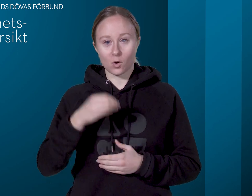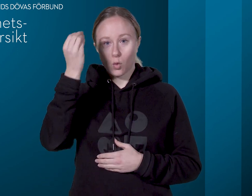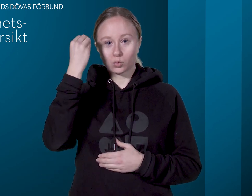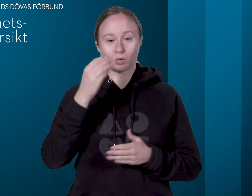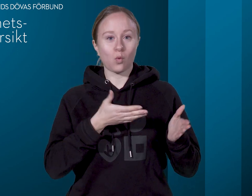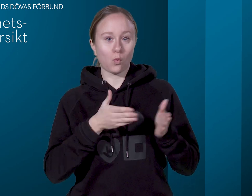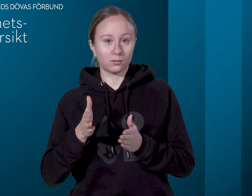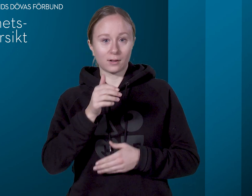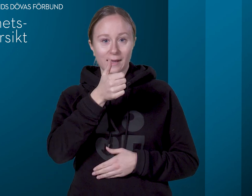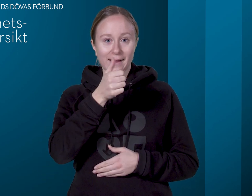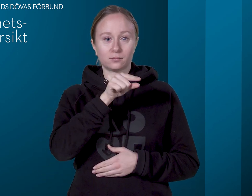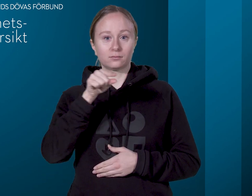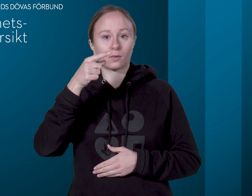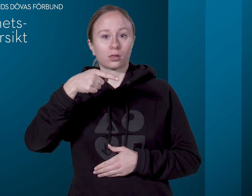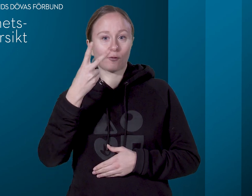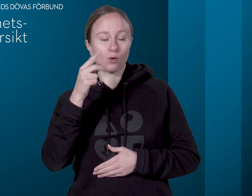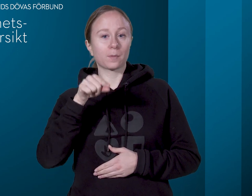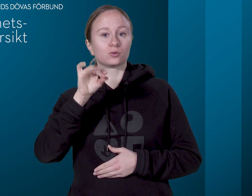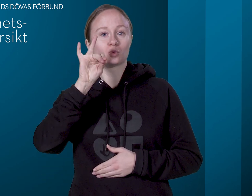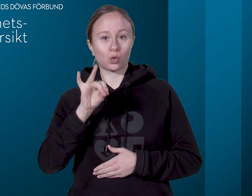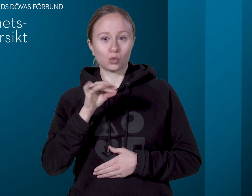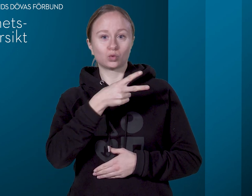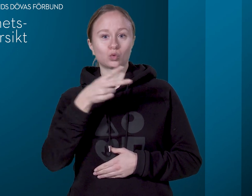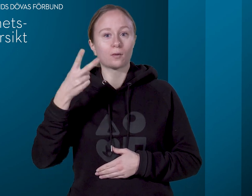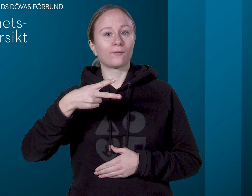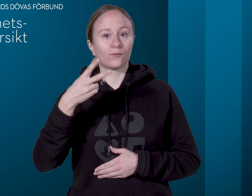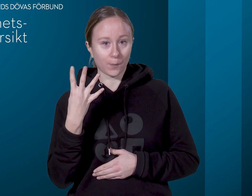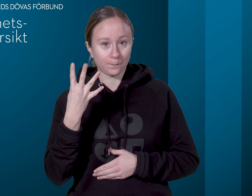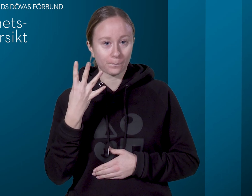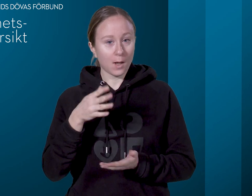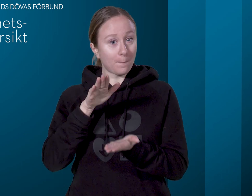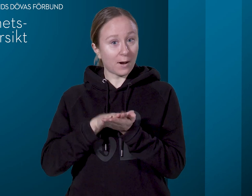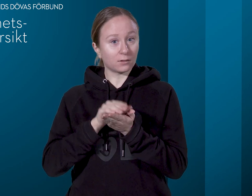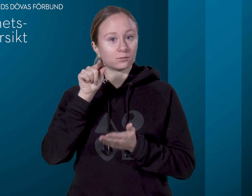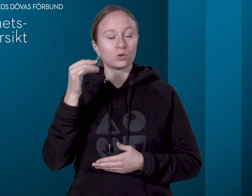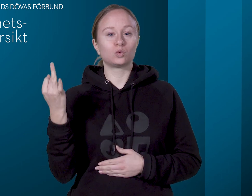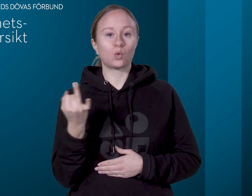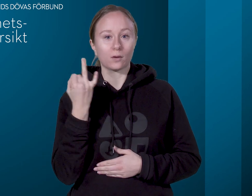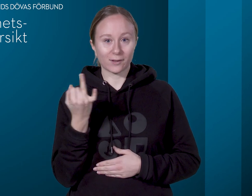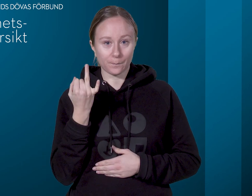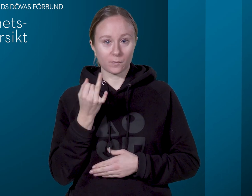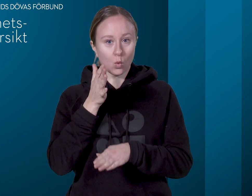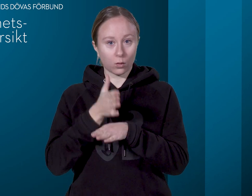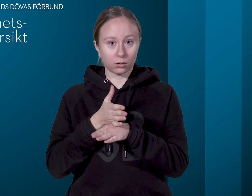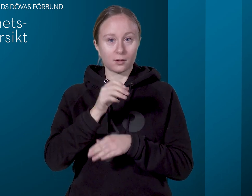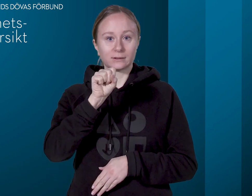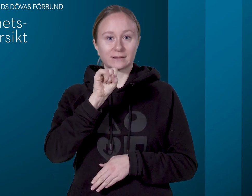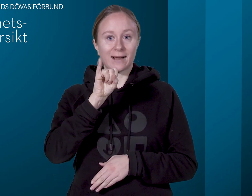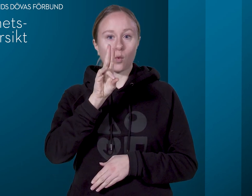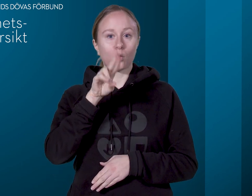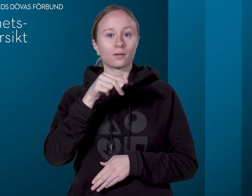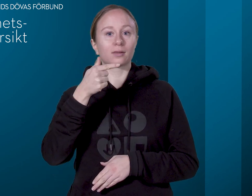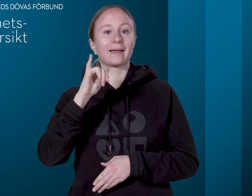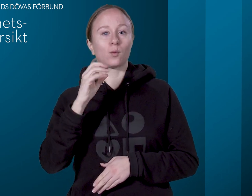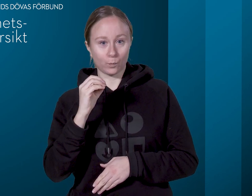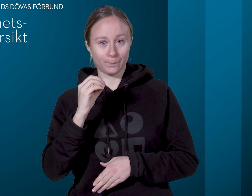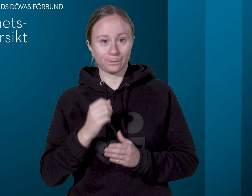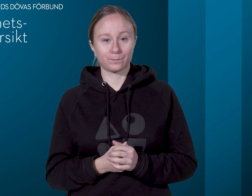Kursen ordnas 9–12.7.2024 i Sjundeå, på Hotell Siuntio.